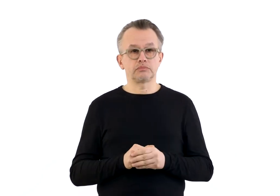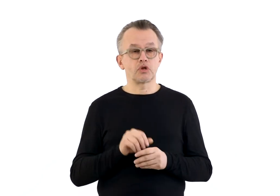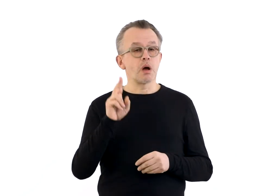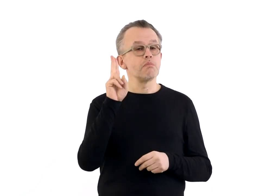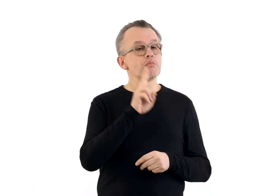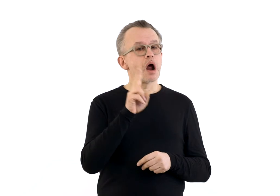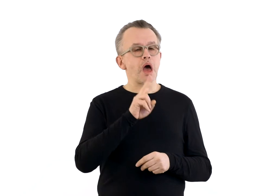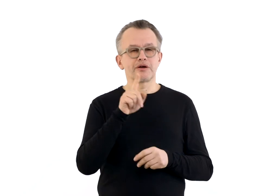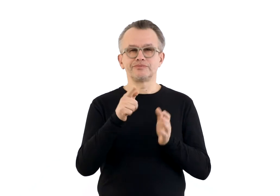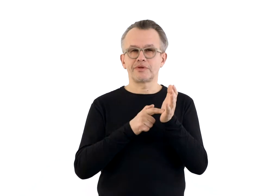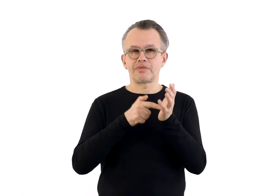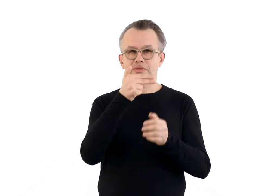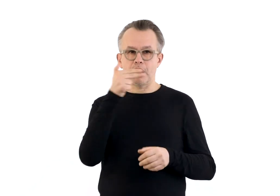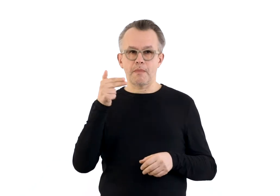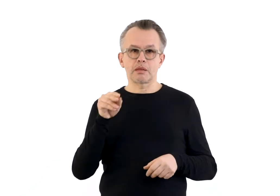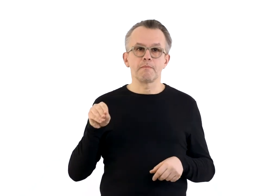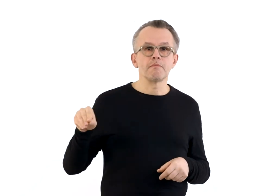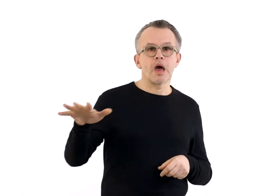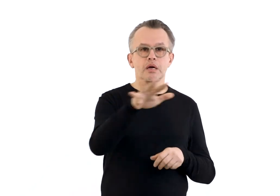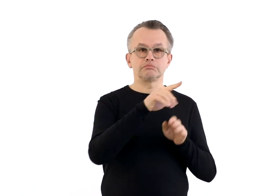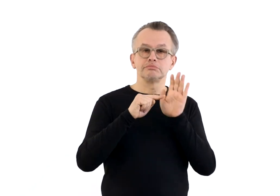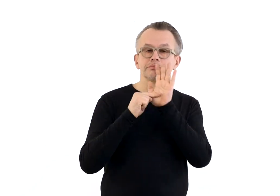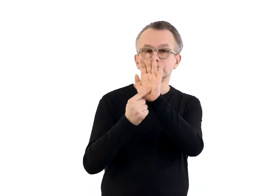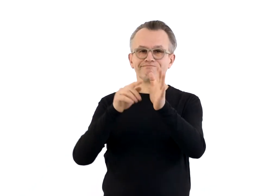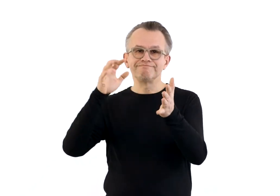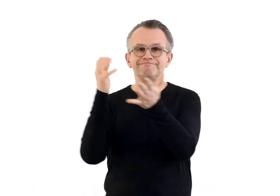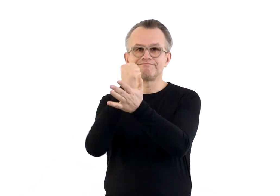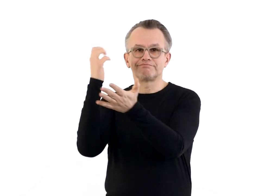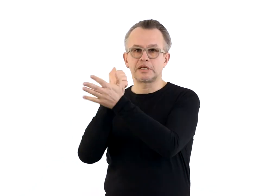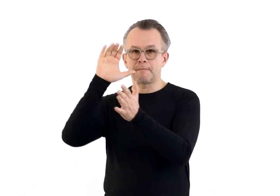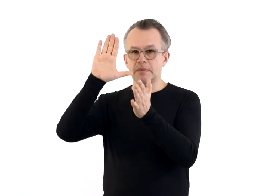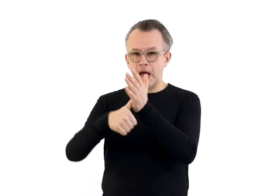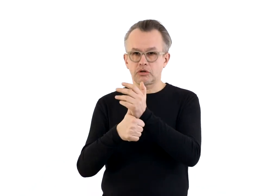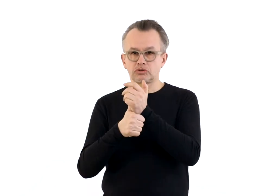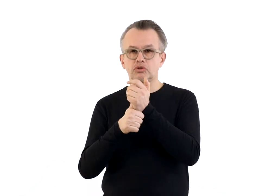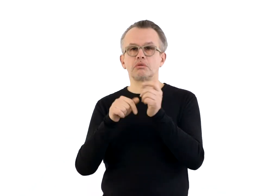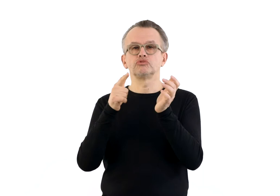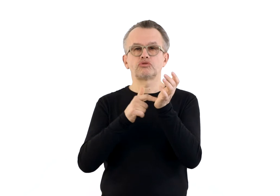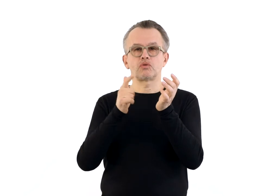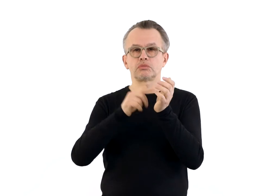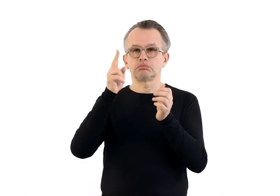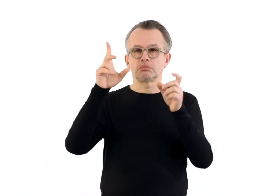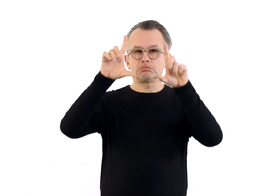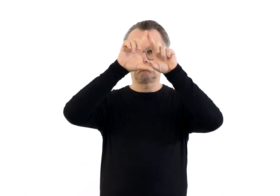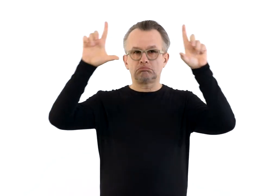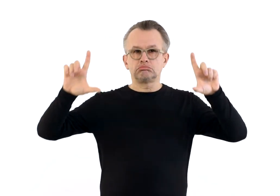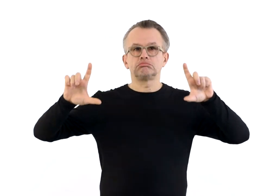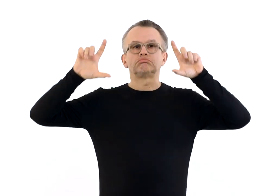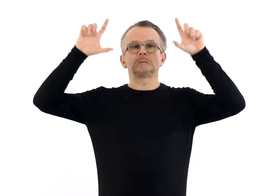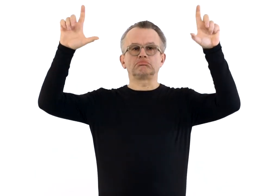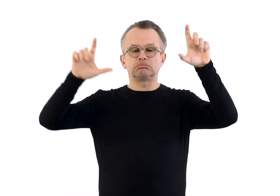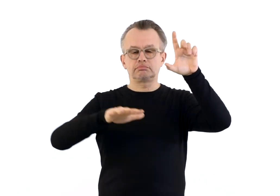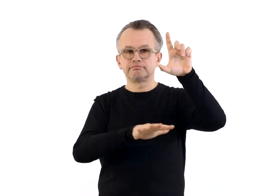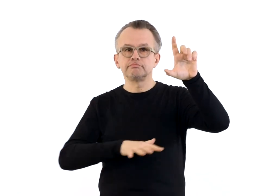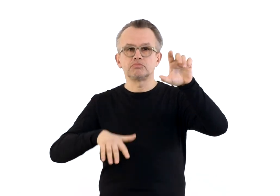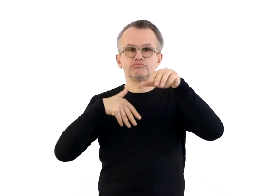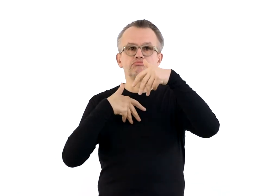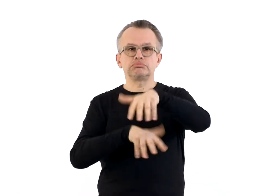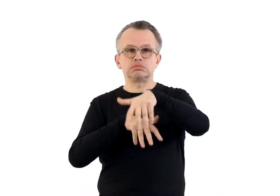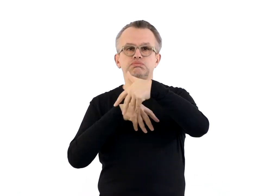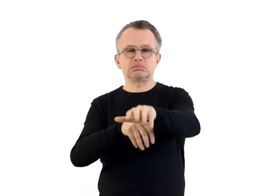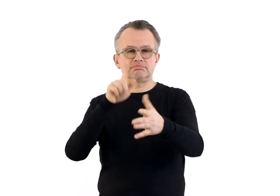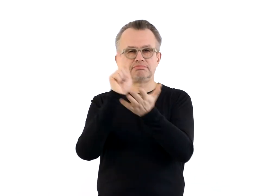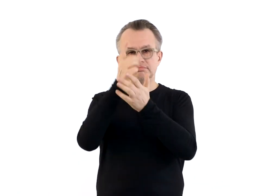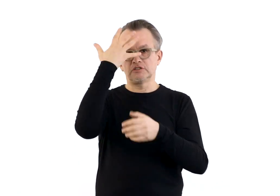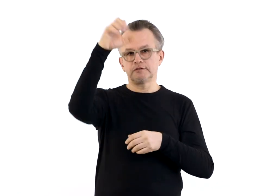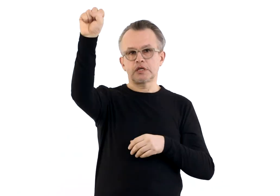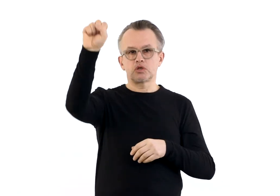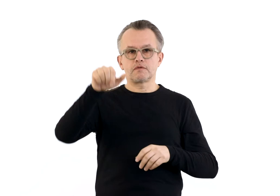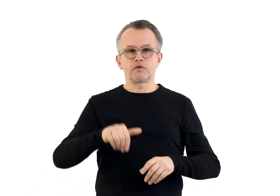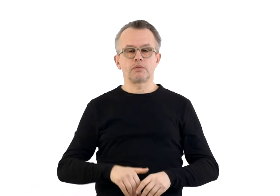Malarstwo to pejzaże przedstawiające podbite miasta, malowane na planszach niesionych podczas pochodów triumfalnych.